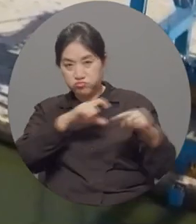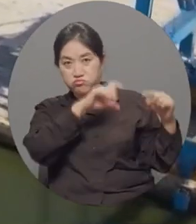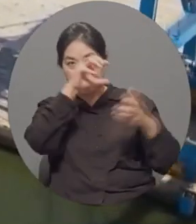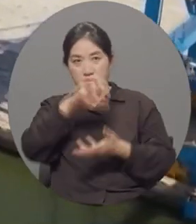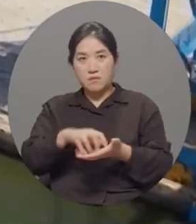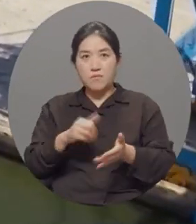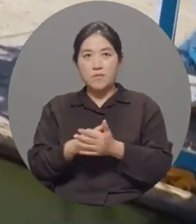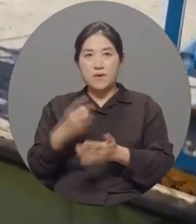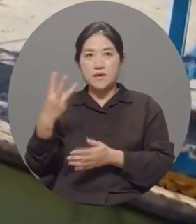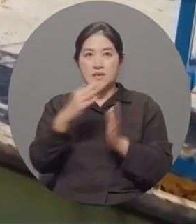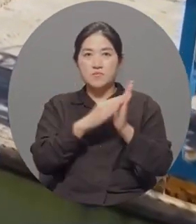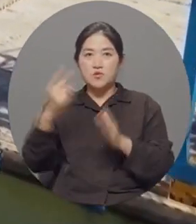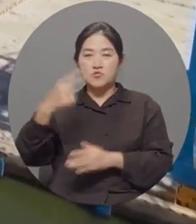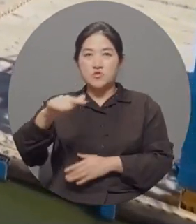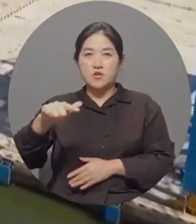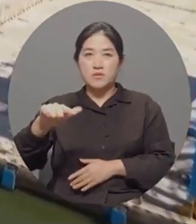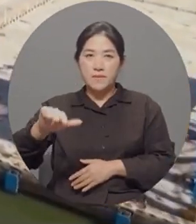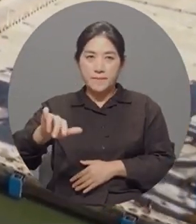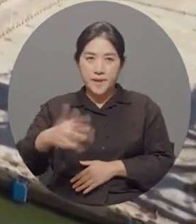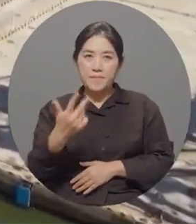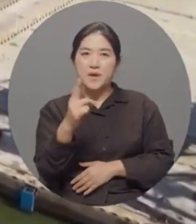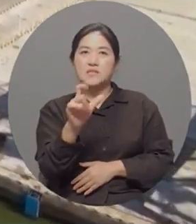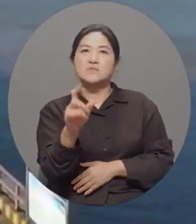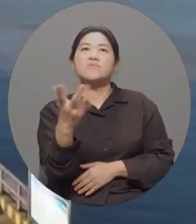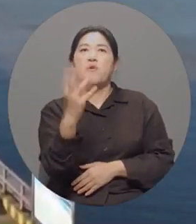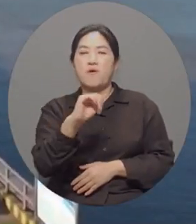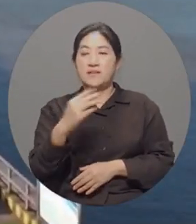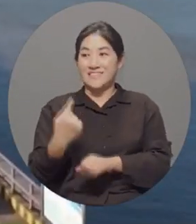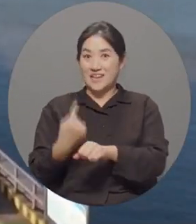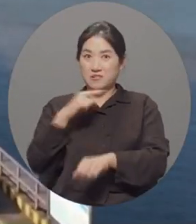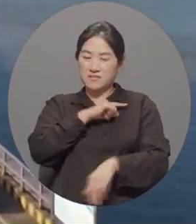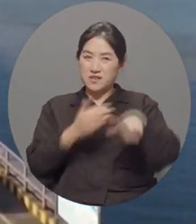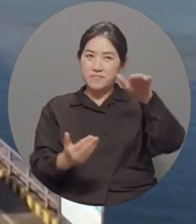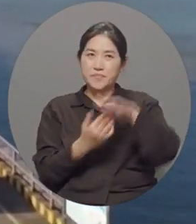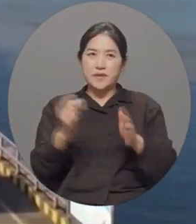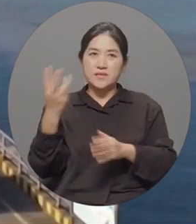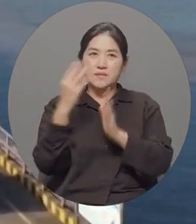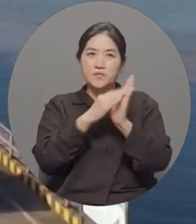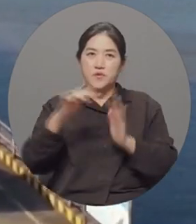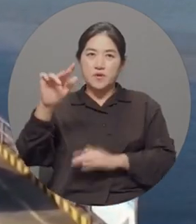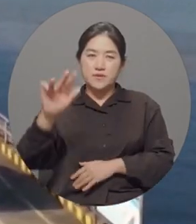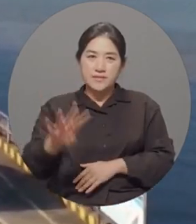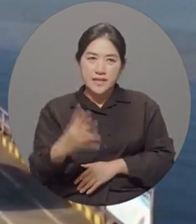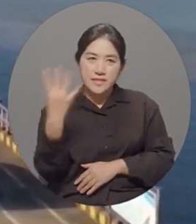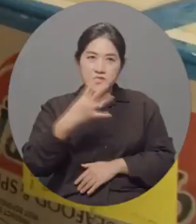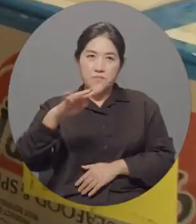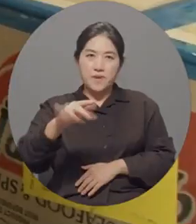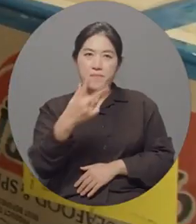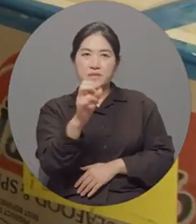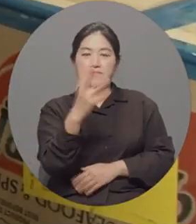올해 3분기까지 누적 적자는 3조 6811억 원으로 이미 최대치였던 지난해 3조 4823억